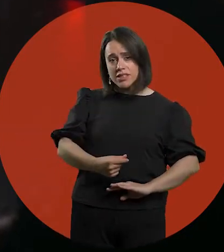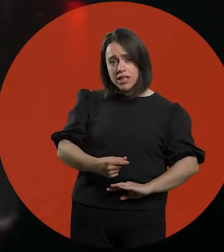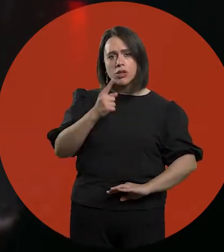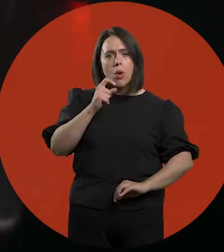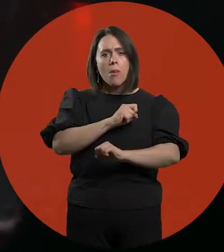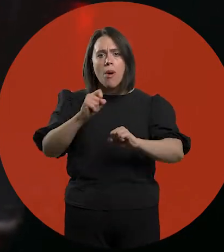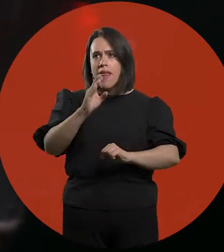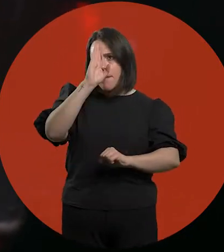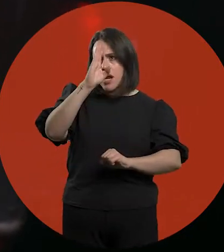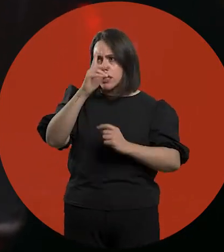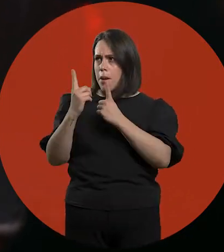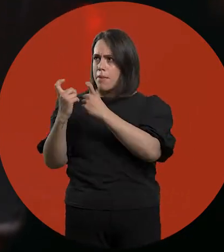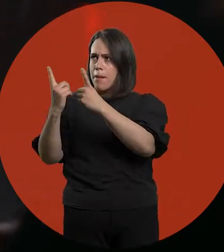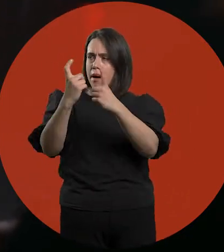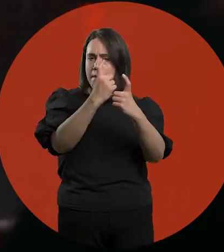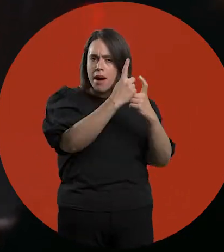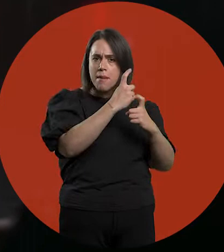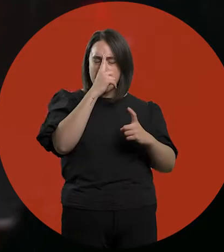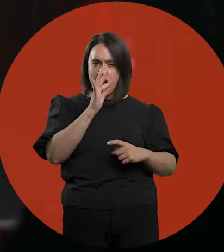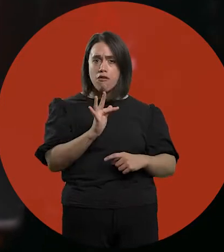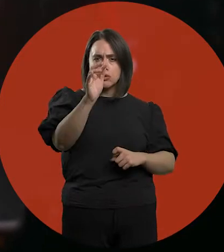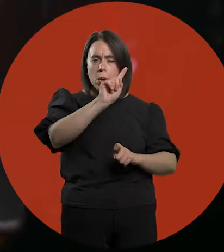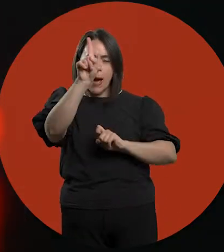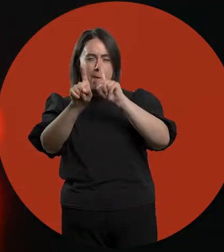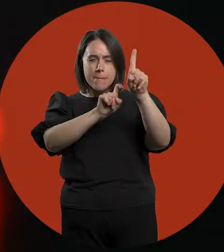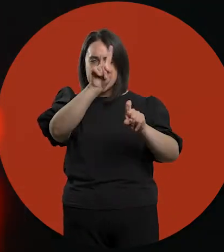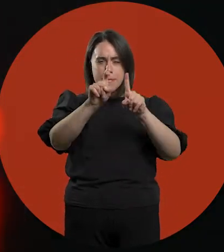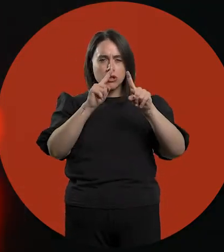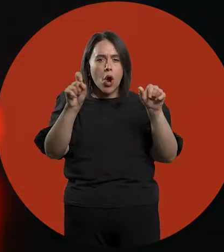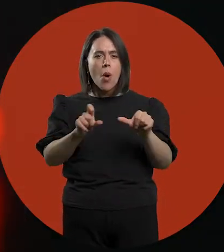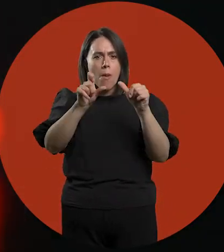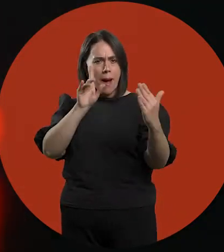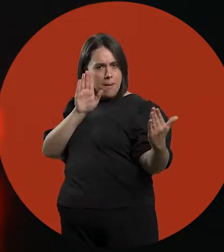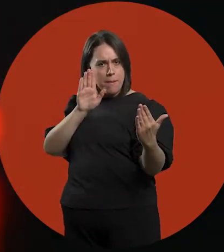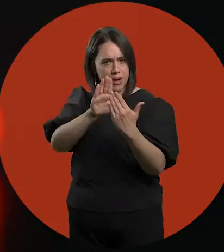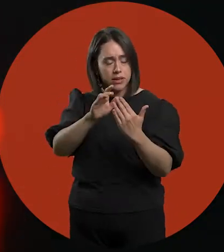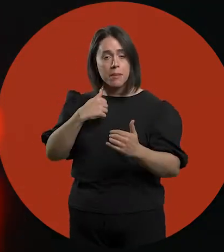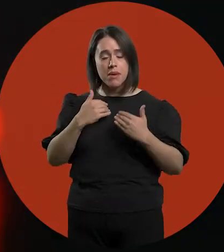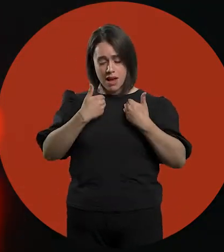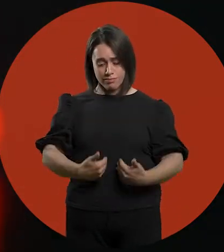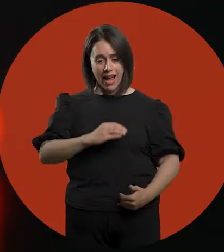¿Para qué? Para enfrentar ese futuro incierto. En cuanto a mi personalidad, la definí a través de eso.